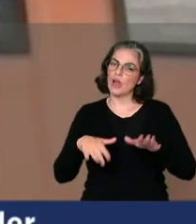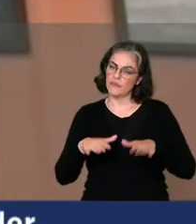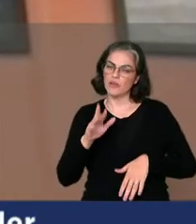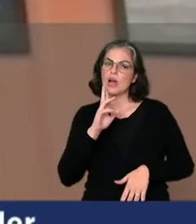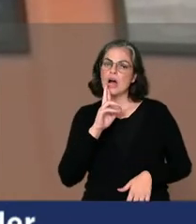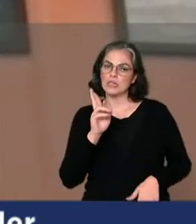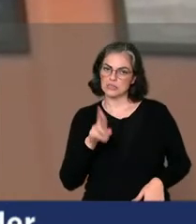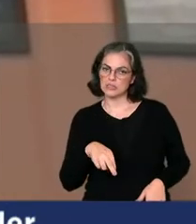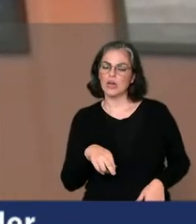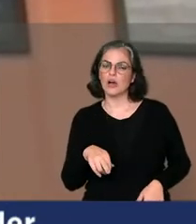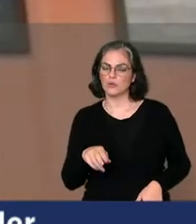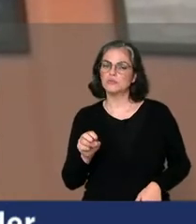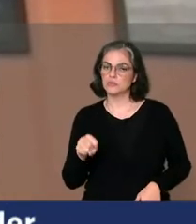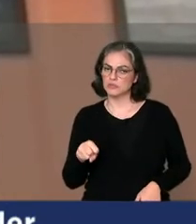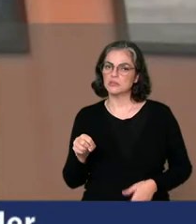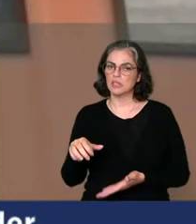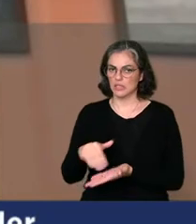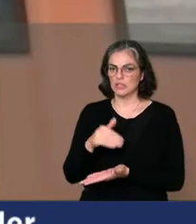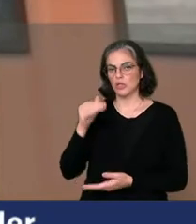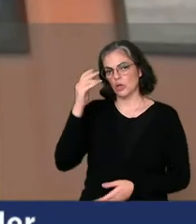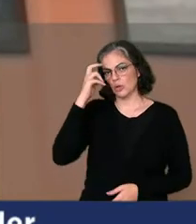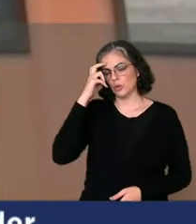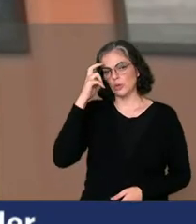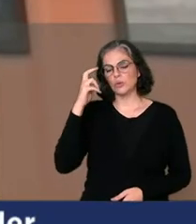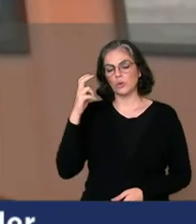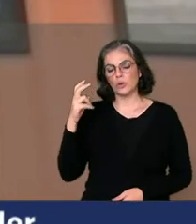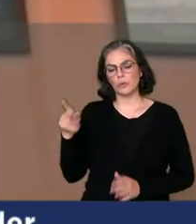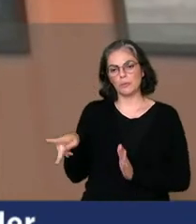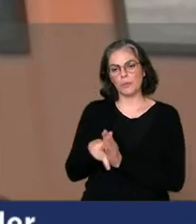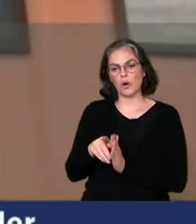NO PODER CRITICA A SECRETARIA DE CULTURA, MUITAS VEZES POR RAZÃO QUE TEM MUITO A CRITICAR DA SECRETARIA DE